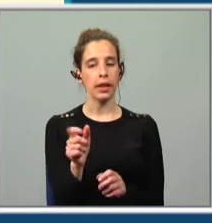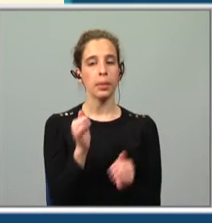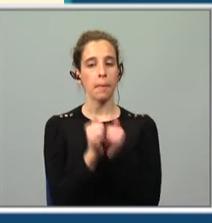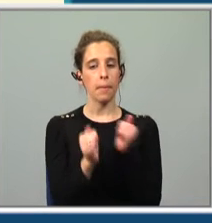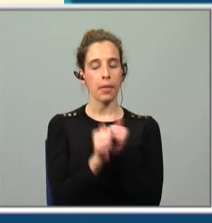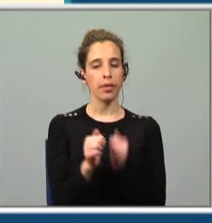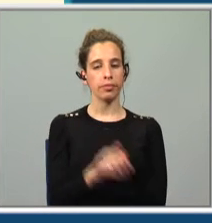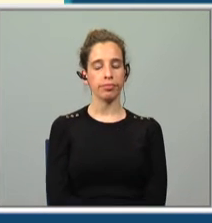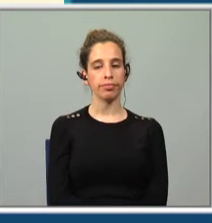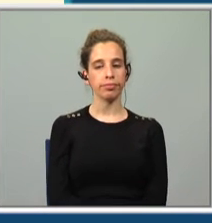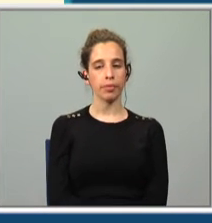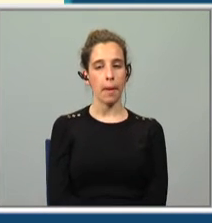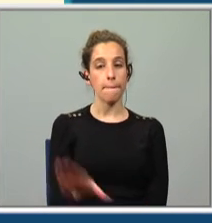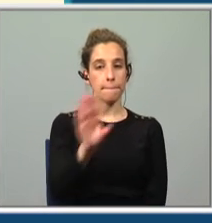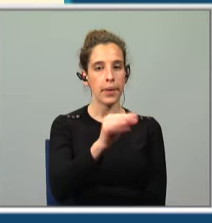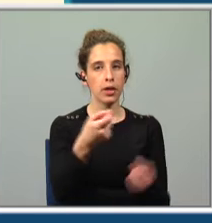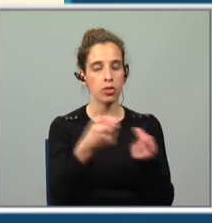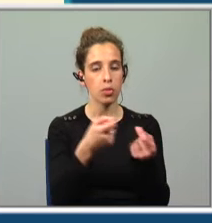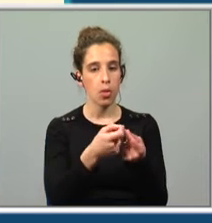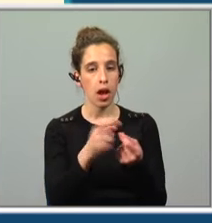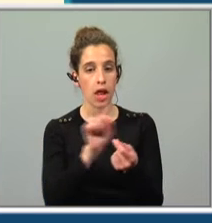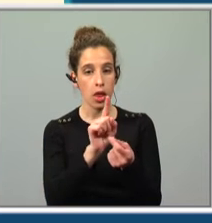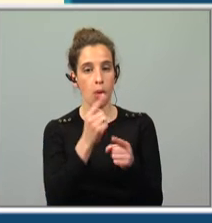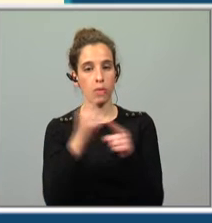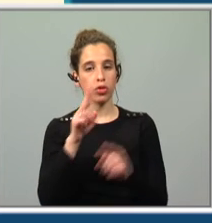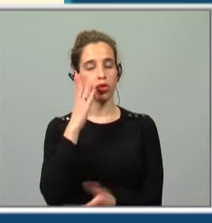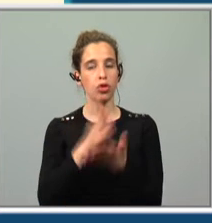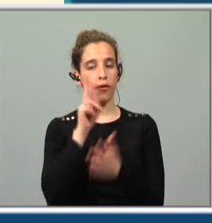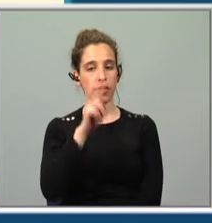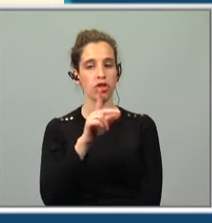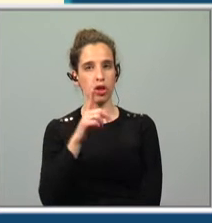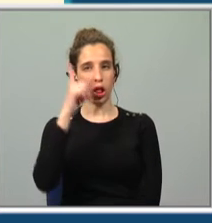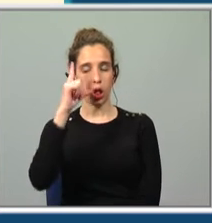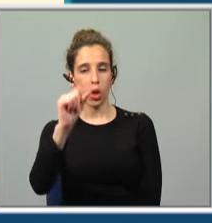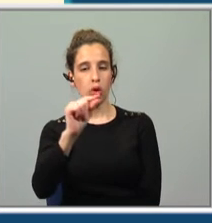não chegues mais perto só o Brás de longe com a presença do coração e no 不要靠近，只是胸罩遠在心的存在和在